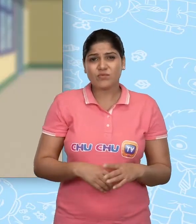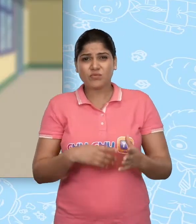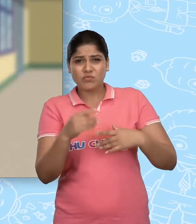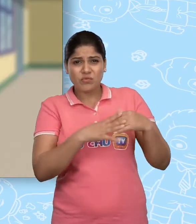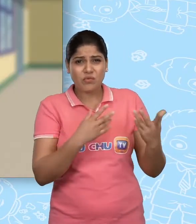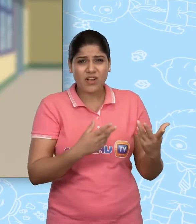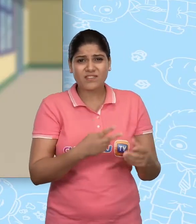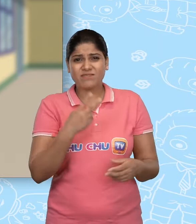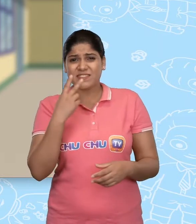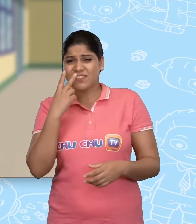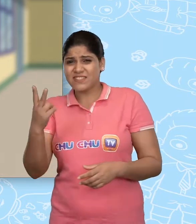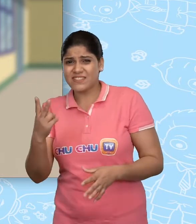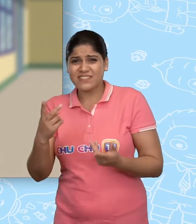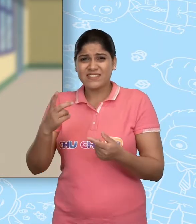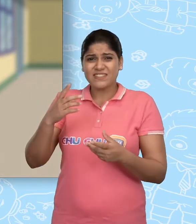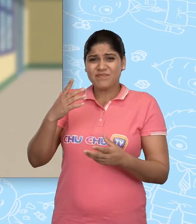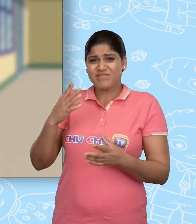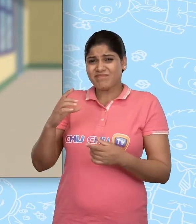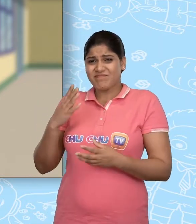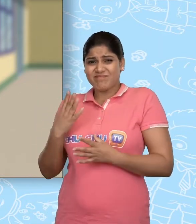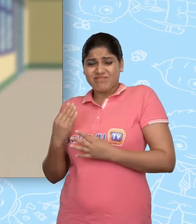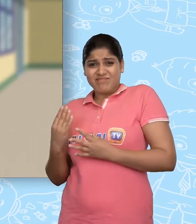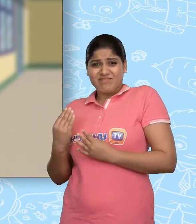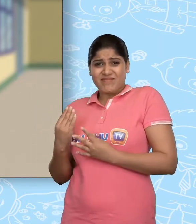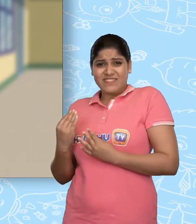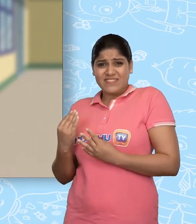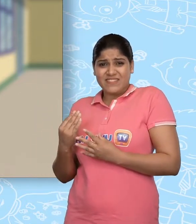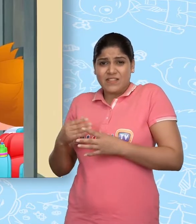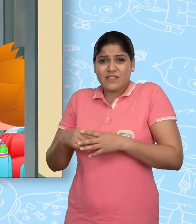जो कुछ भी हुआ उसे देख कर ChaCha थोड़ा डर गया था।